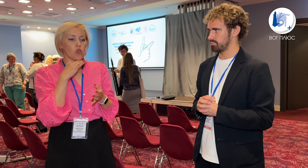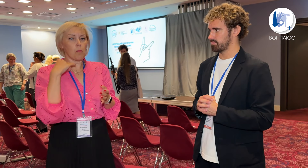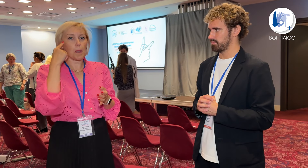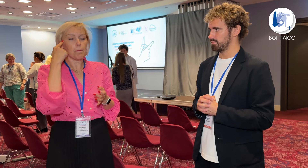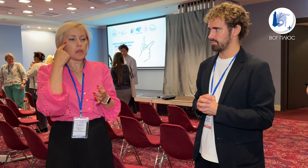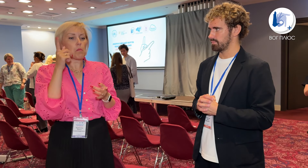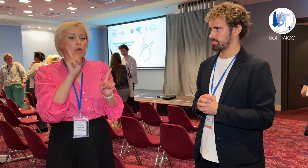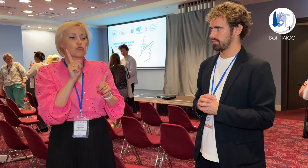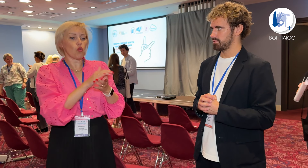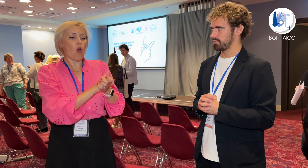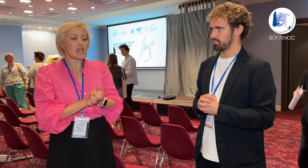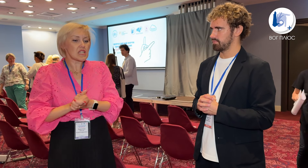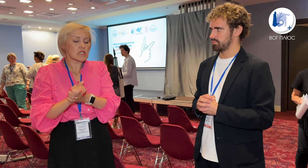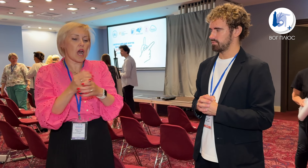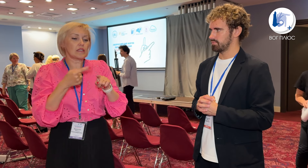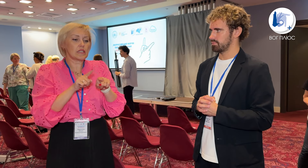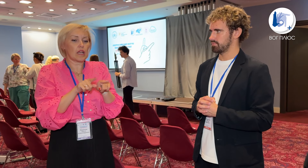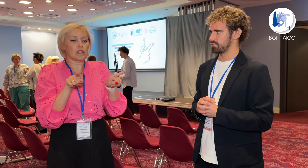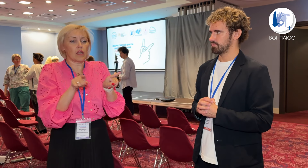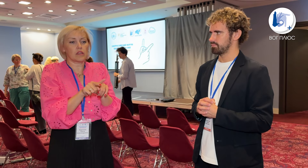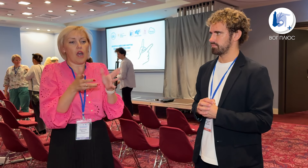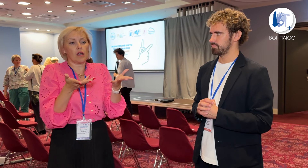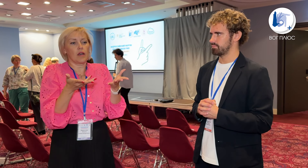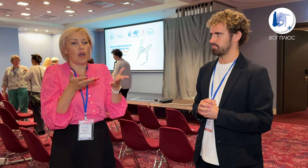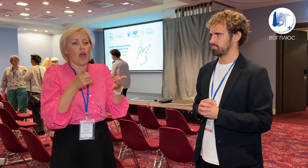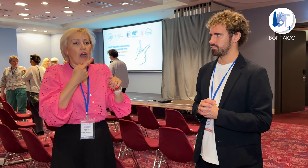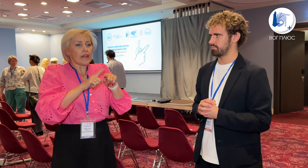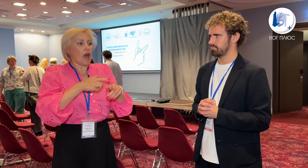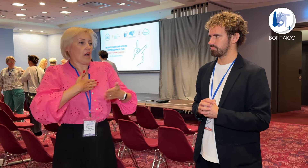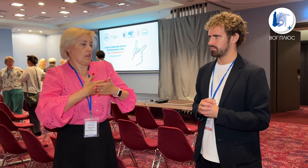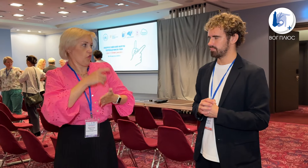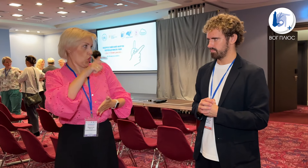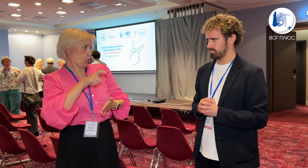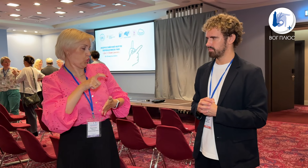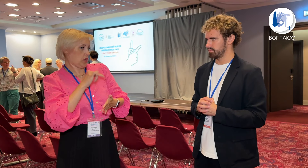но мы понимаем, что ассоциации держатся на активных людях.